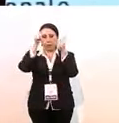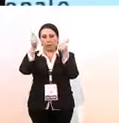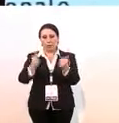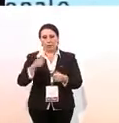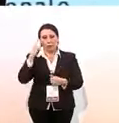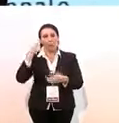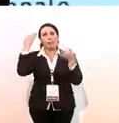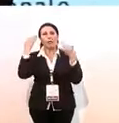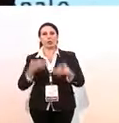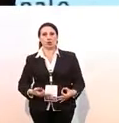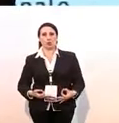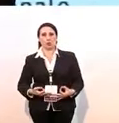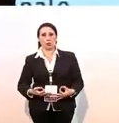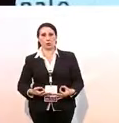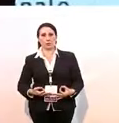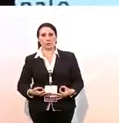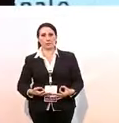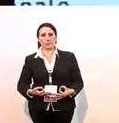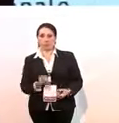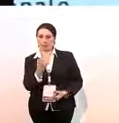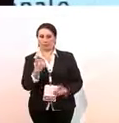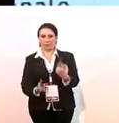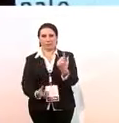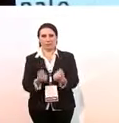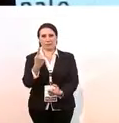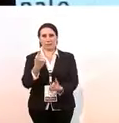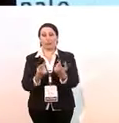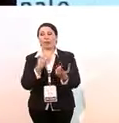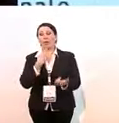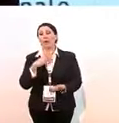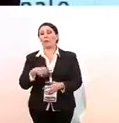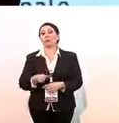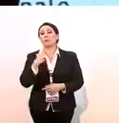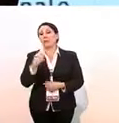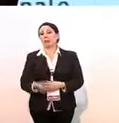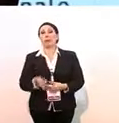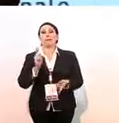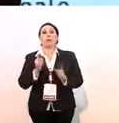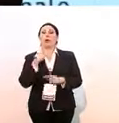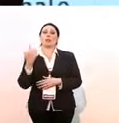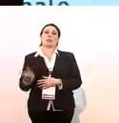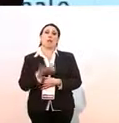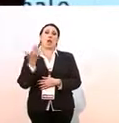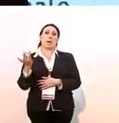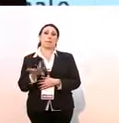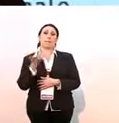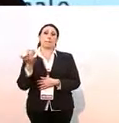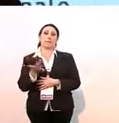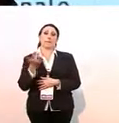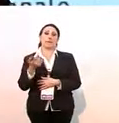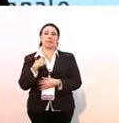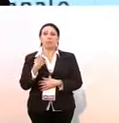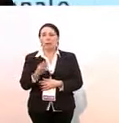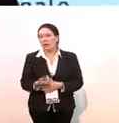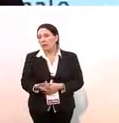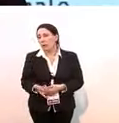Direte che è troppo semplice. Noi facciamo di più, affermiamo che il mondo ha bisogno